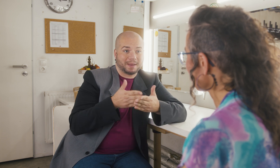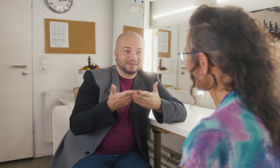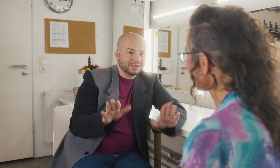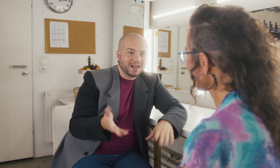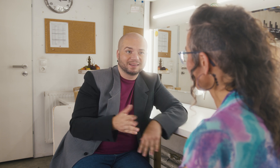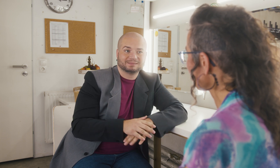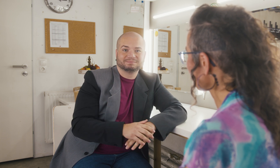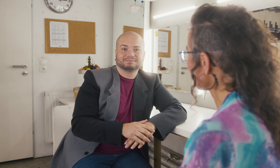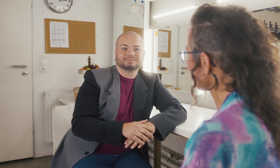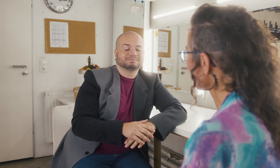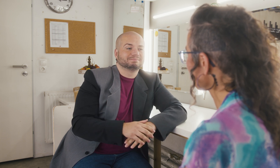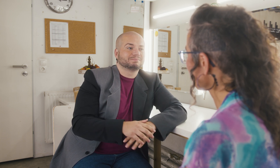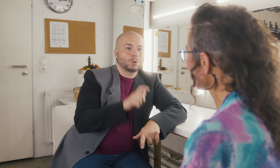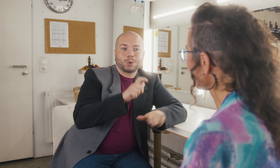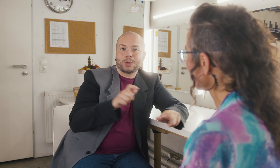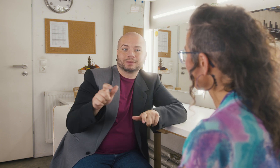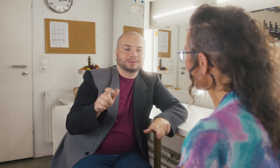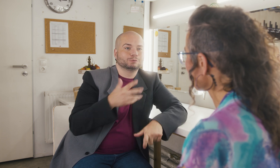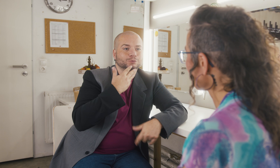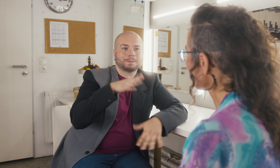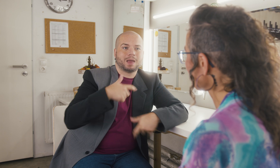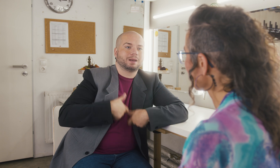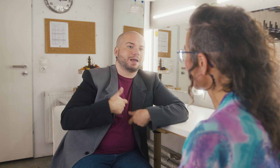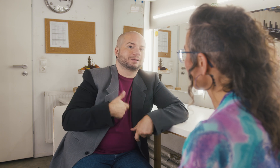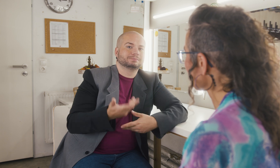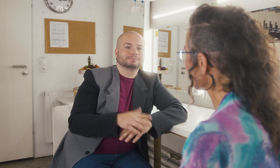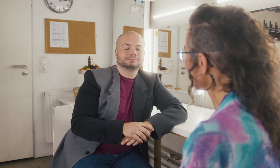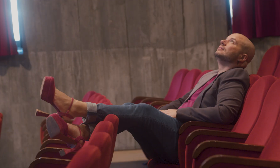einfach viel mehr Leute, die eben miteinander lachen wollen.